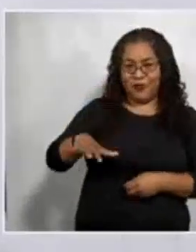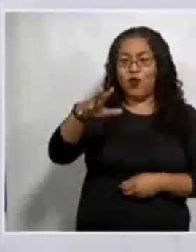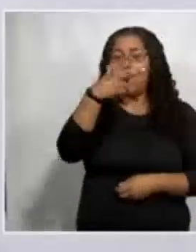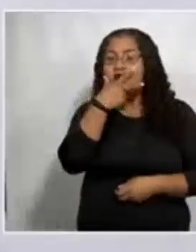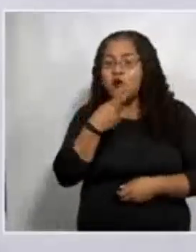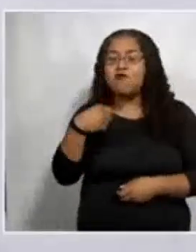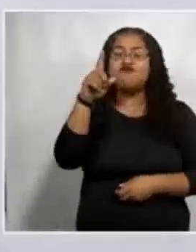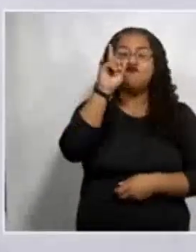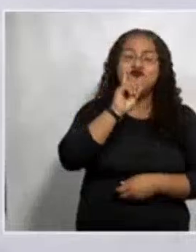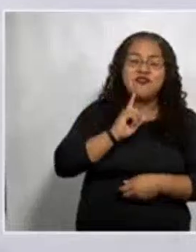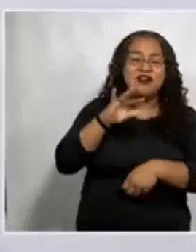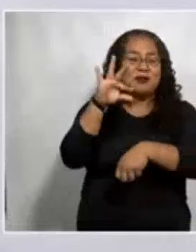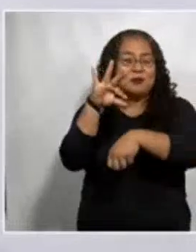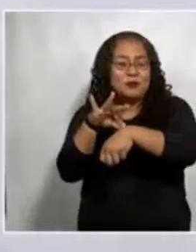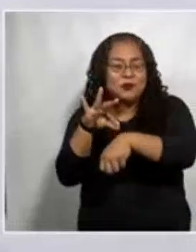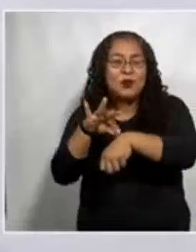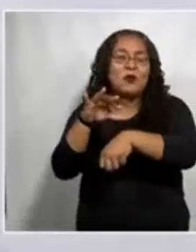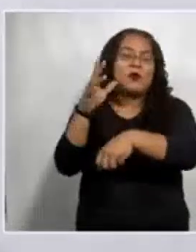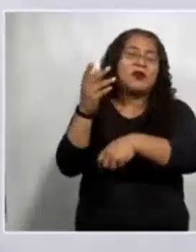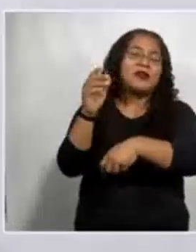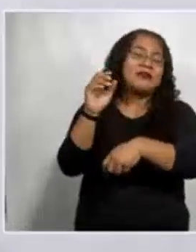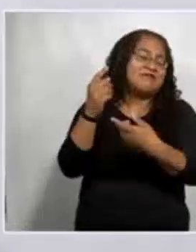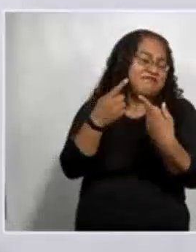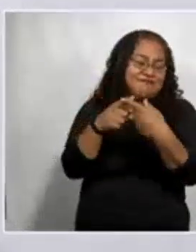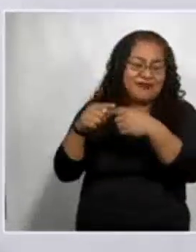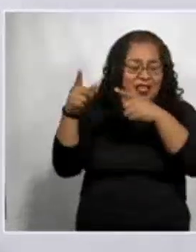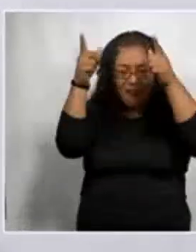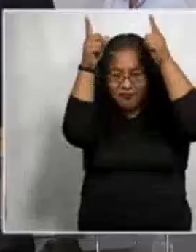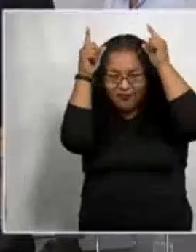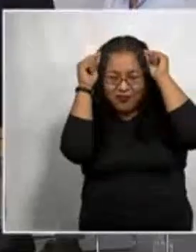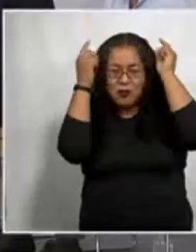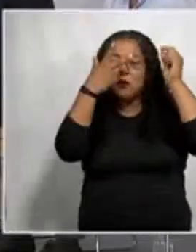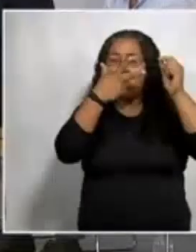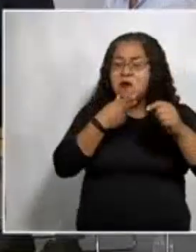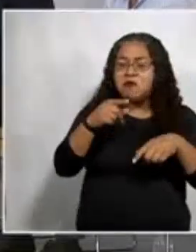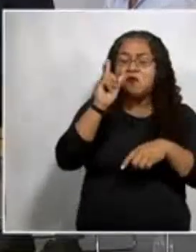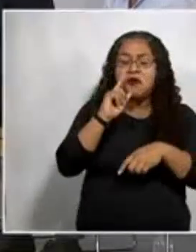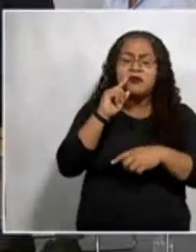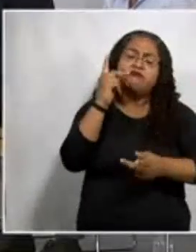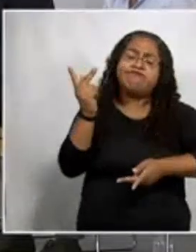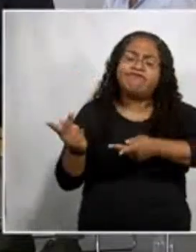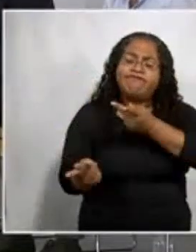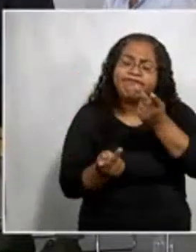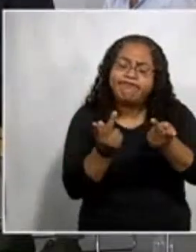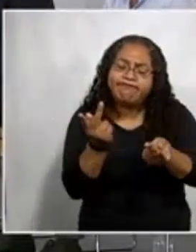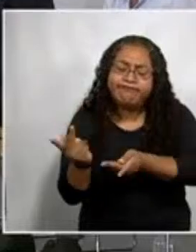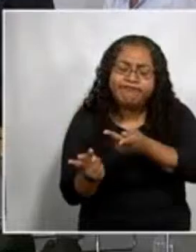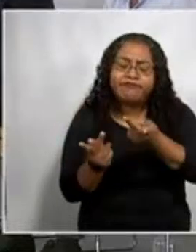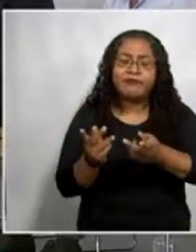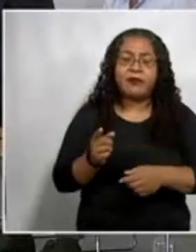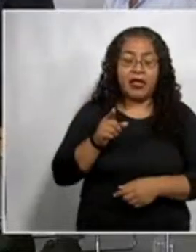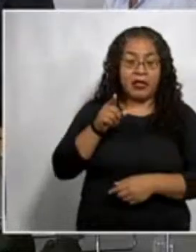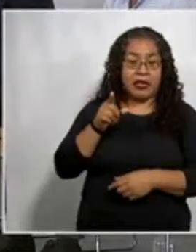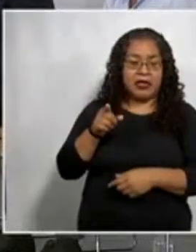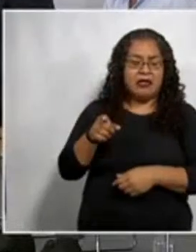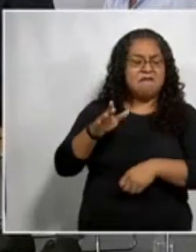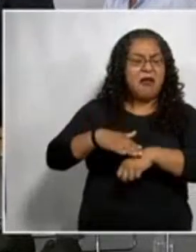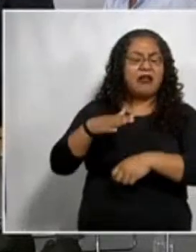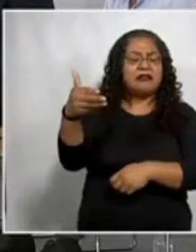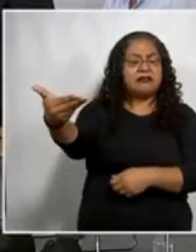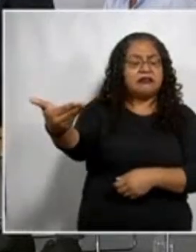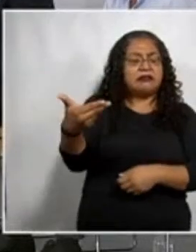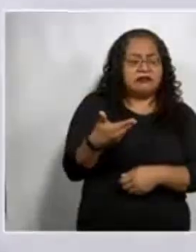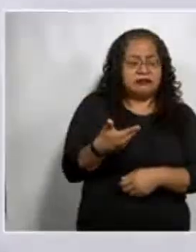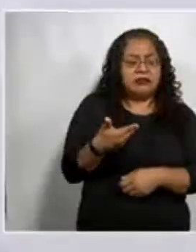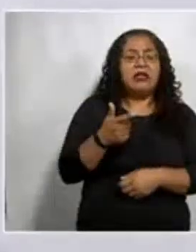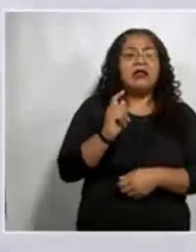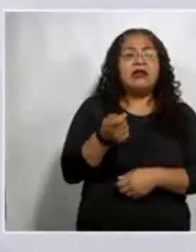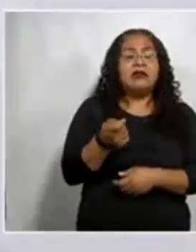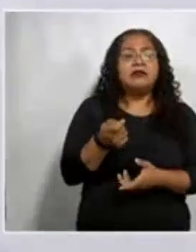las enfermeras, enfermeros, que querían y uno de las demandas que pidieron es que se pudiera